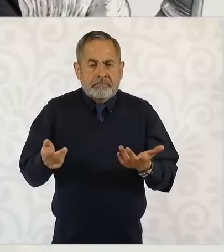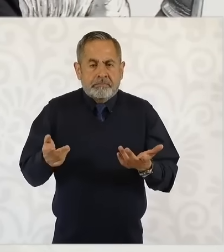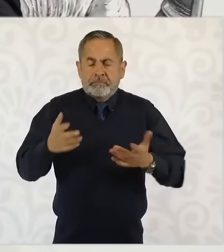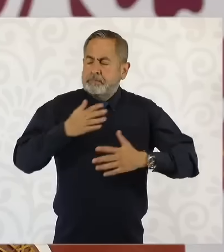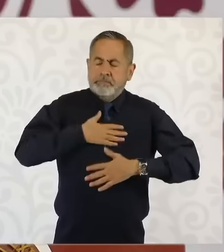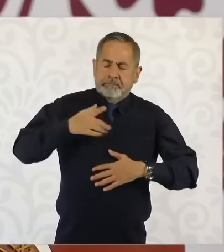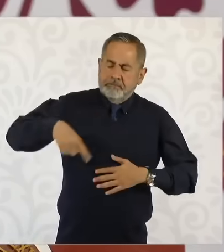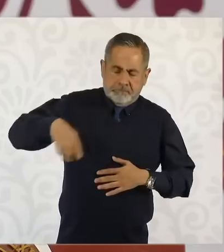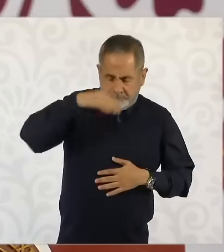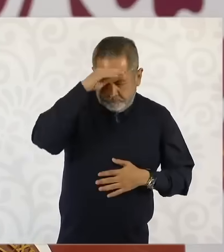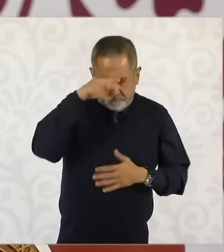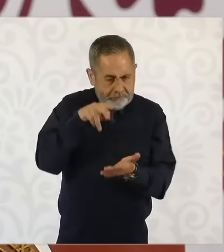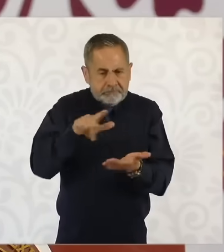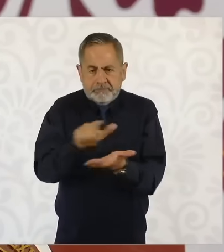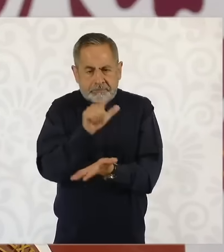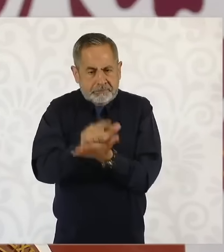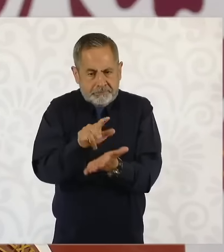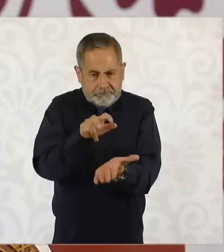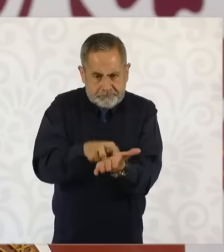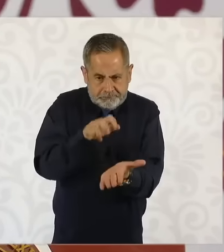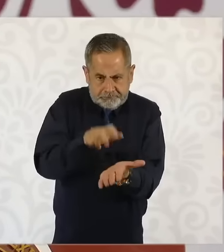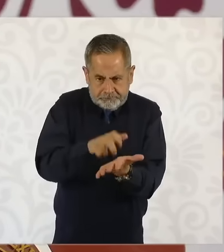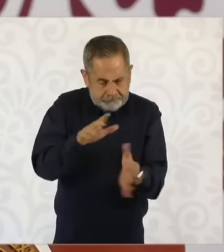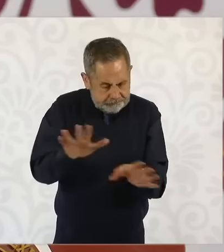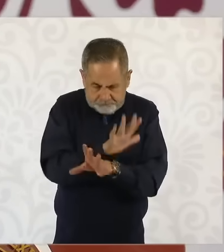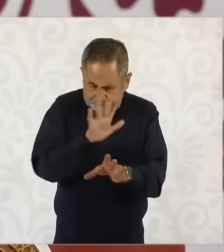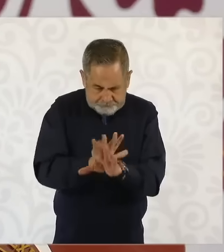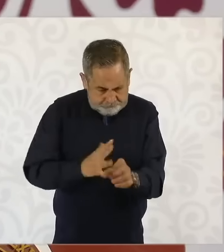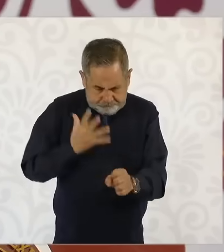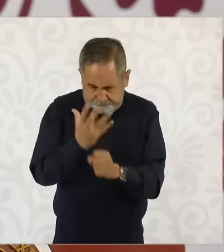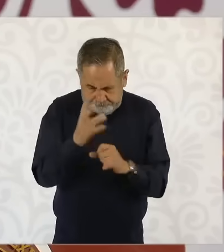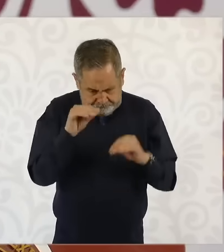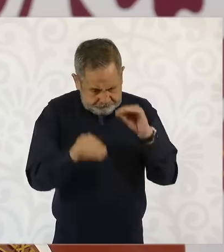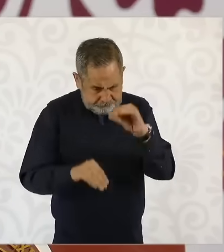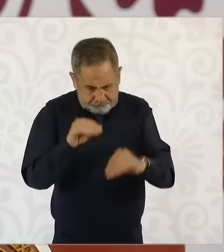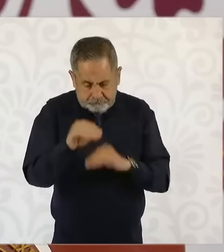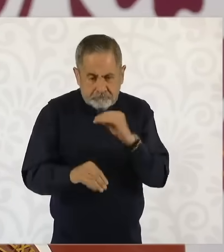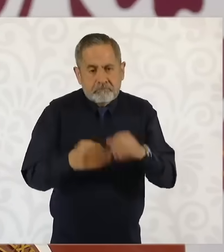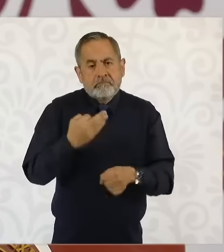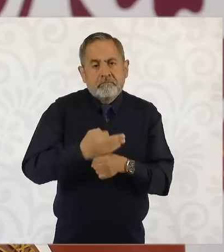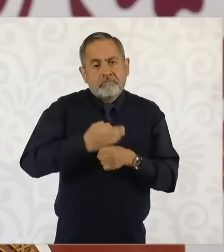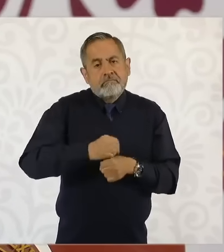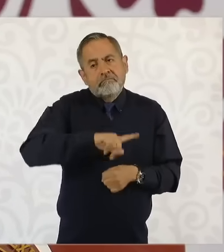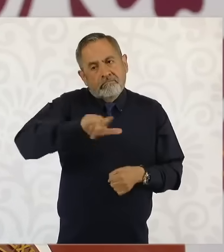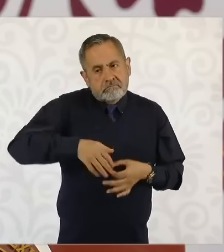hacer algunas reformas de carácter que ya se han demorado mucho en el caso concreto